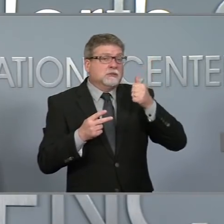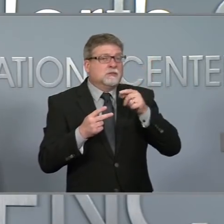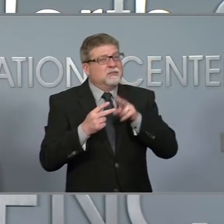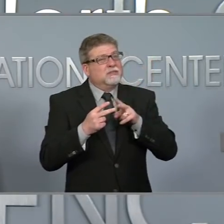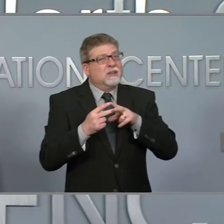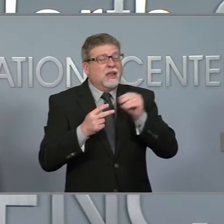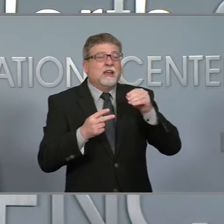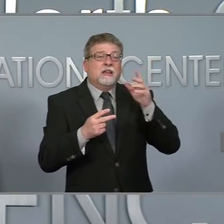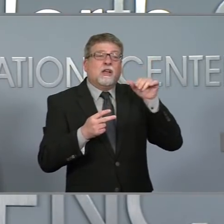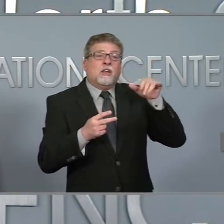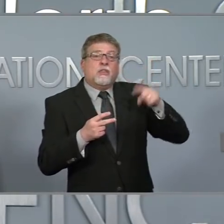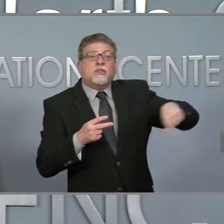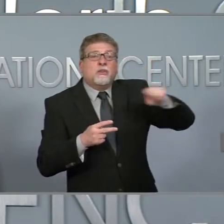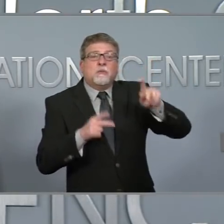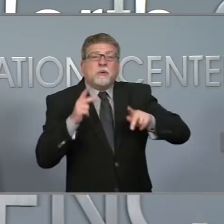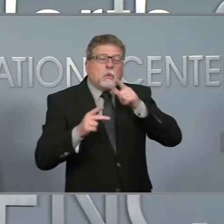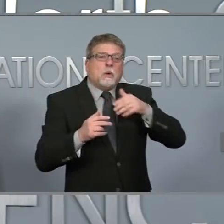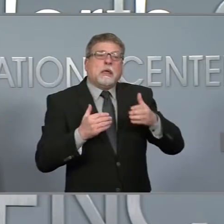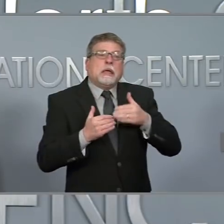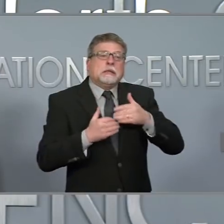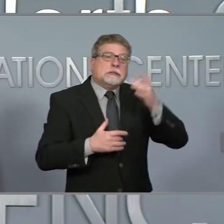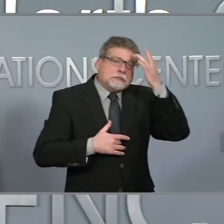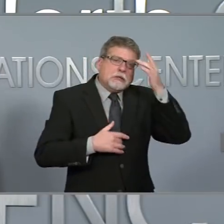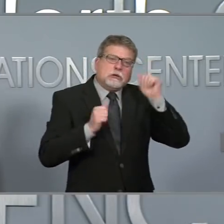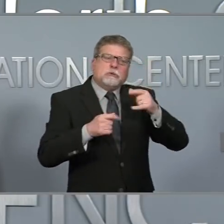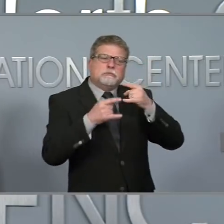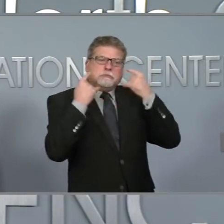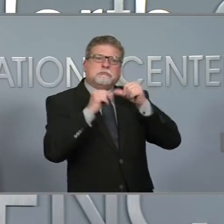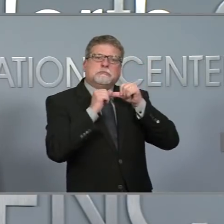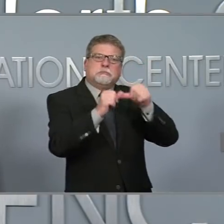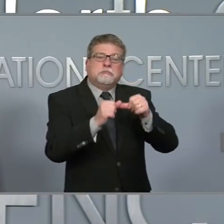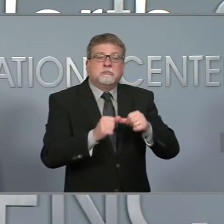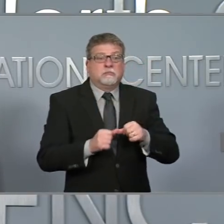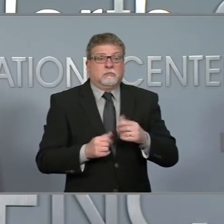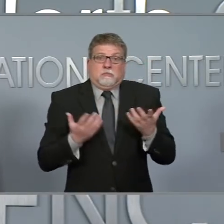on si sabe que está está al día con sus vacunas, las mascarillas que quedan justas